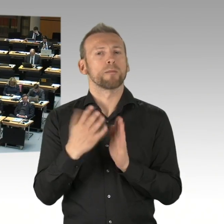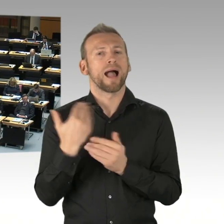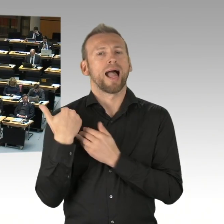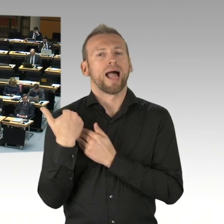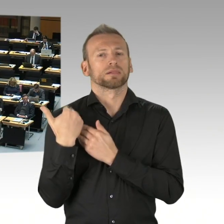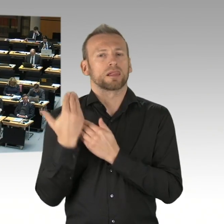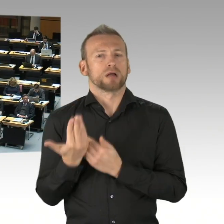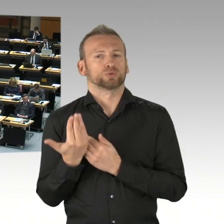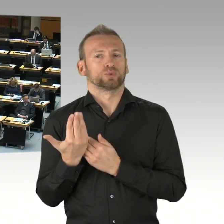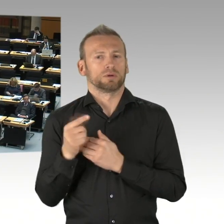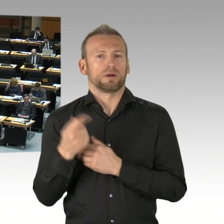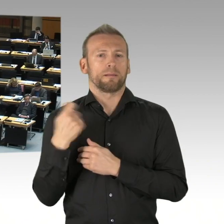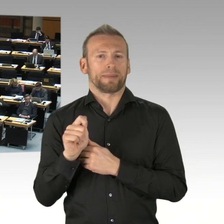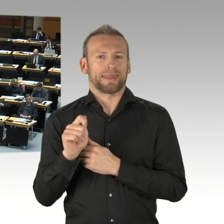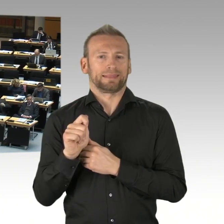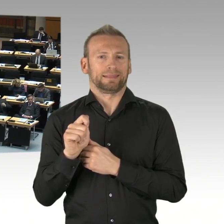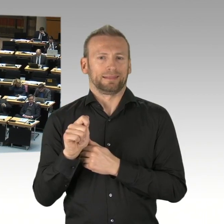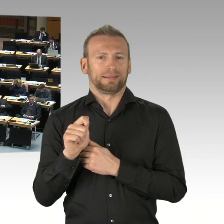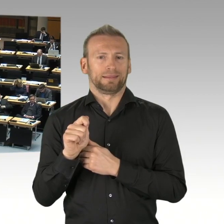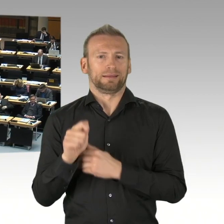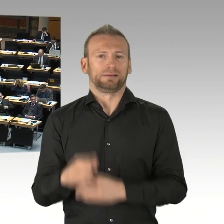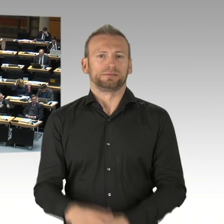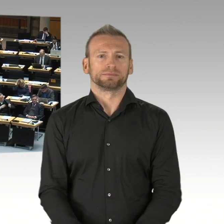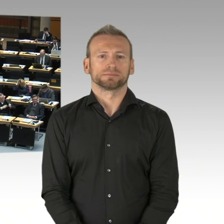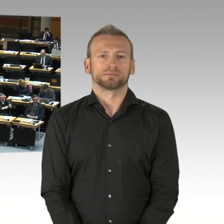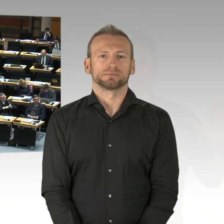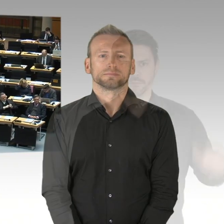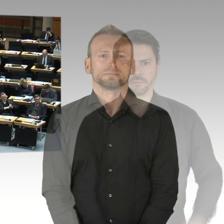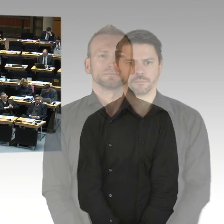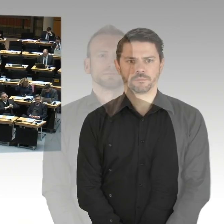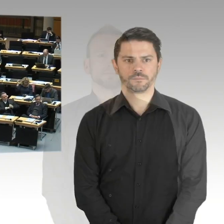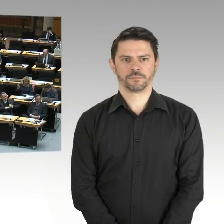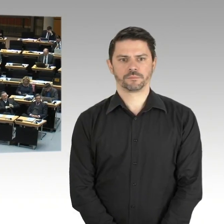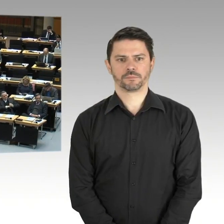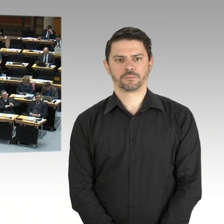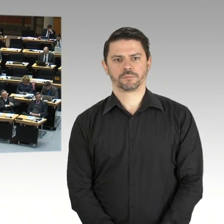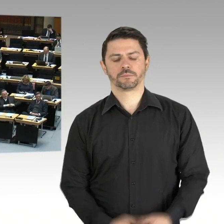(Rednerwechsel) Herr Präsident, meine sehr verehrten Damen und Herren, erst einmal nutze ich die Gelegenheit, Herrn Czaja dafür zu danken,